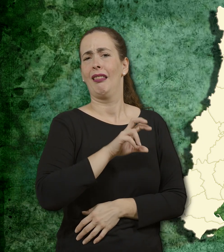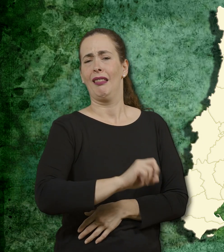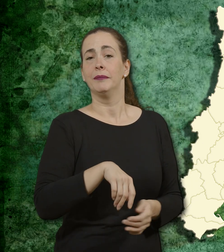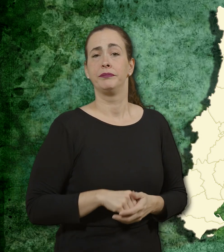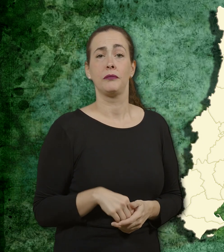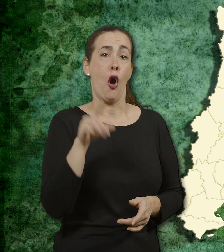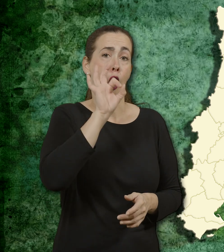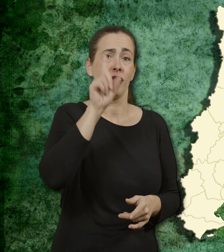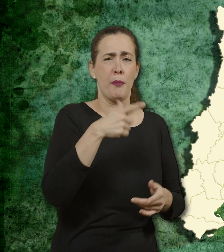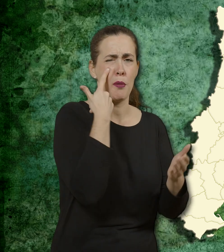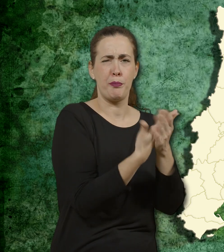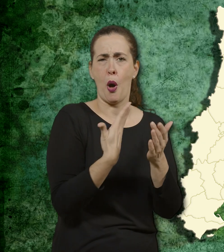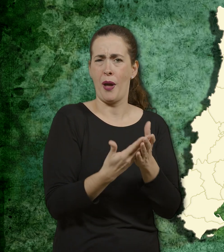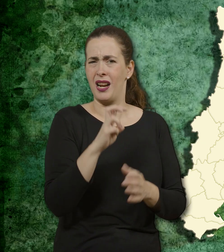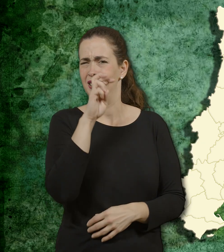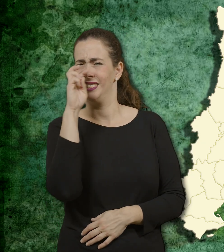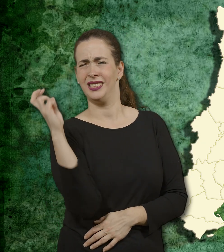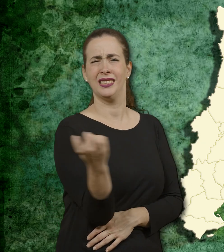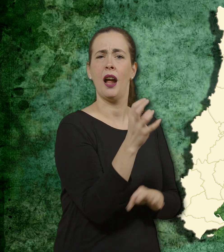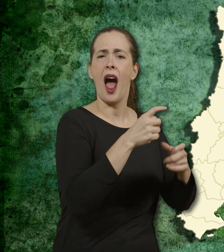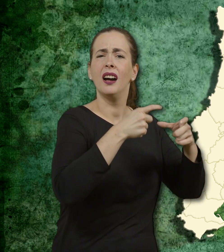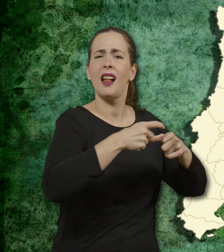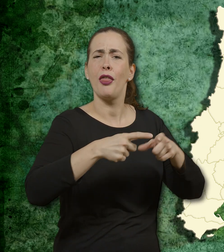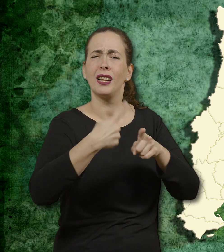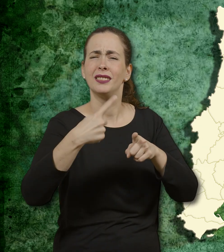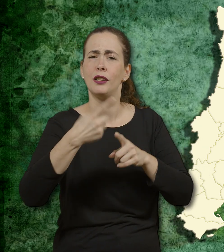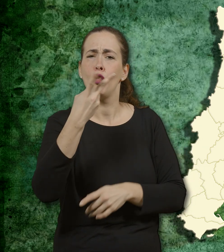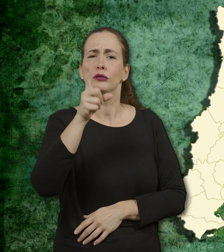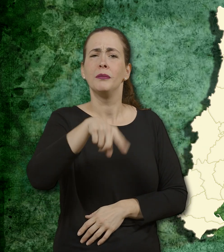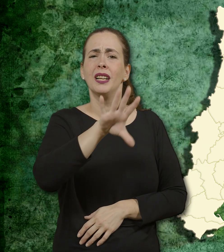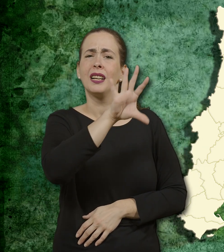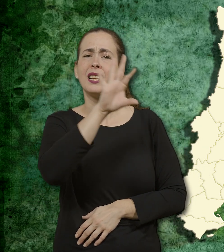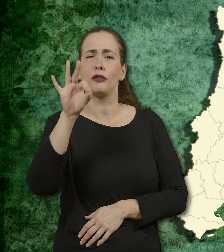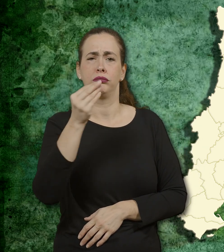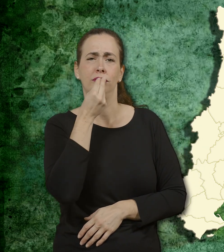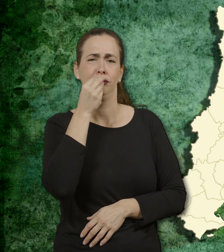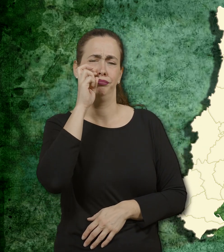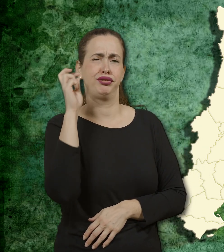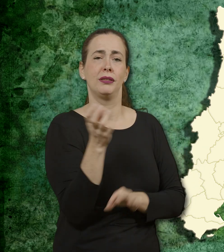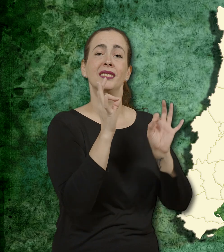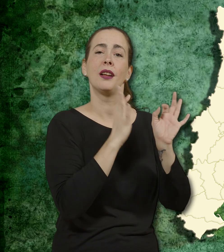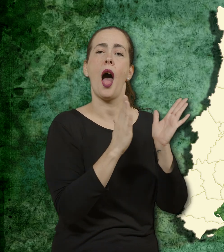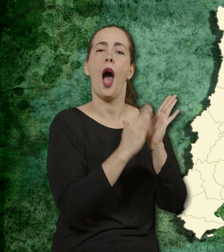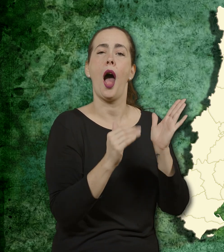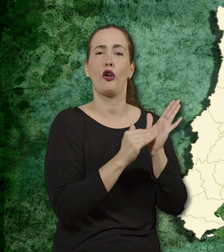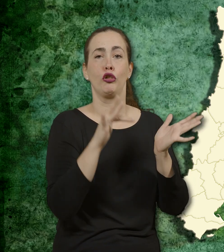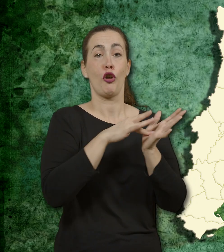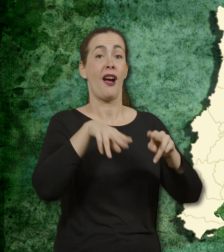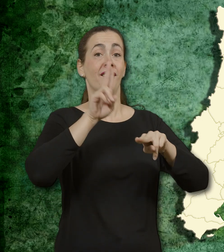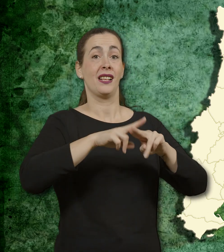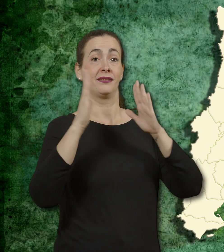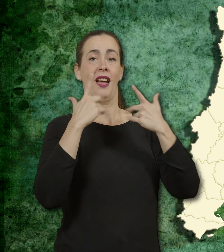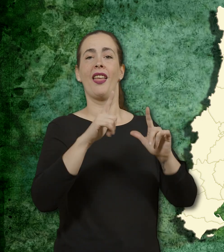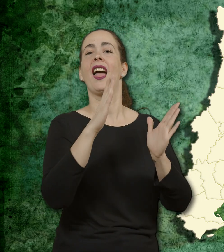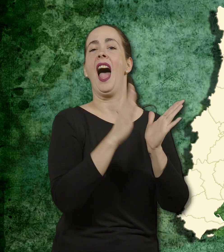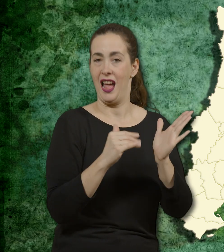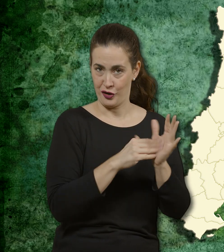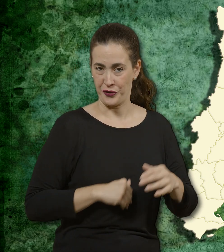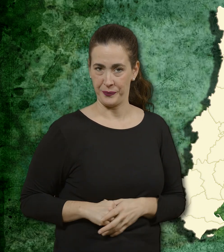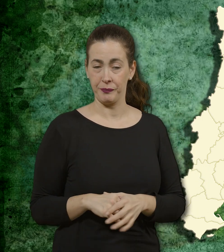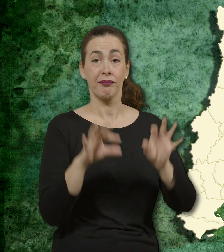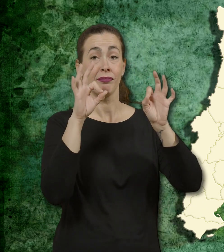Tastar una de les 2.500 racions populars d’arròs per la Festa de l’Arròs.